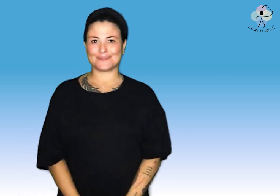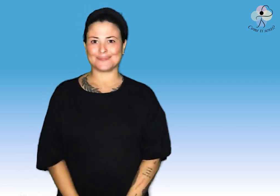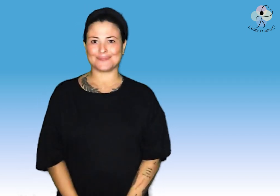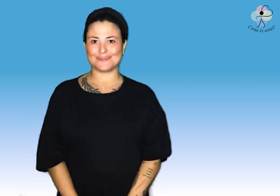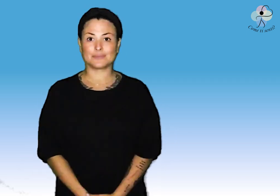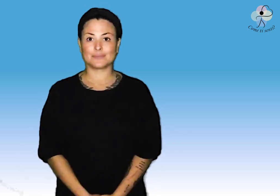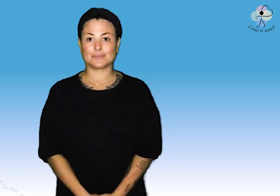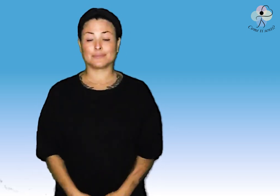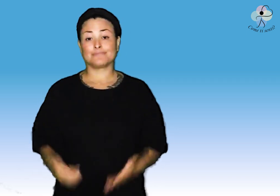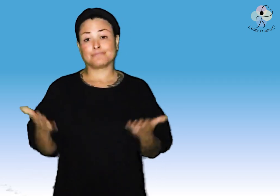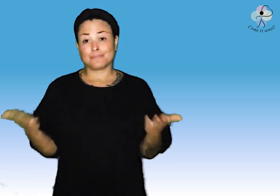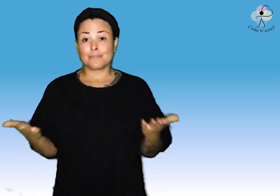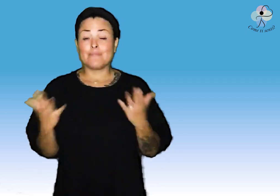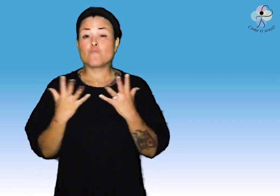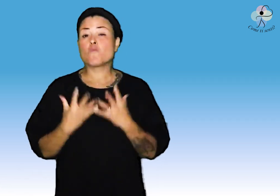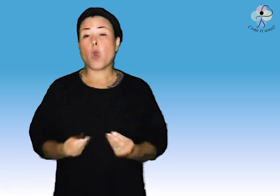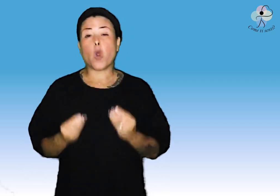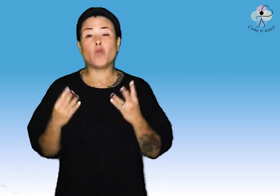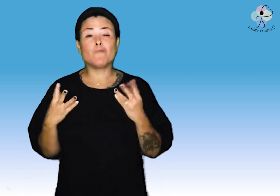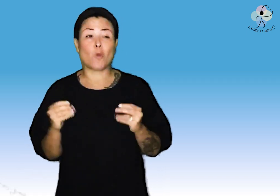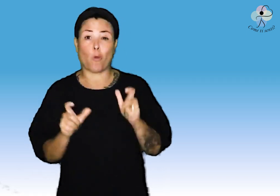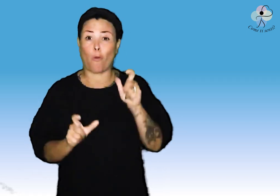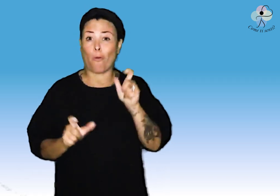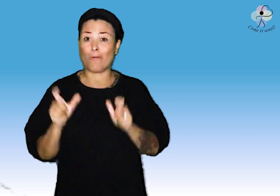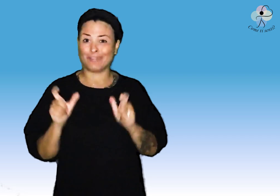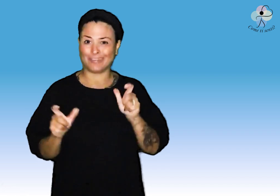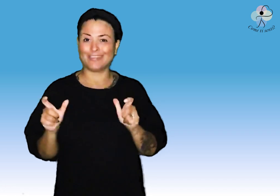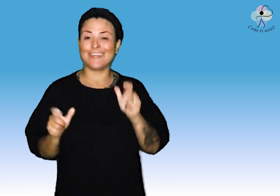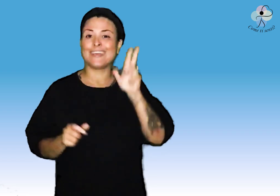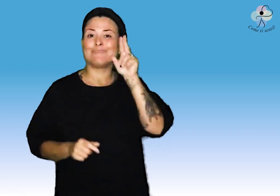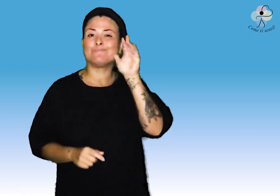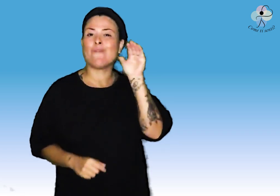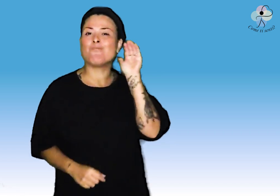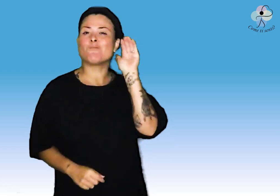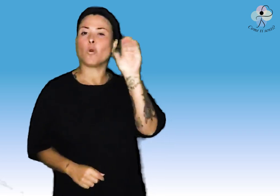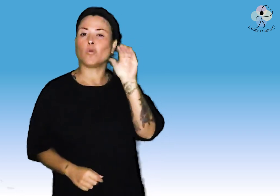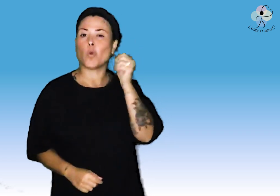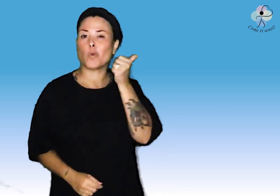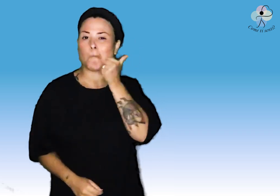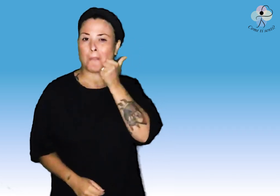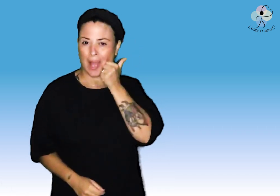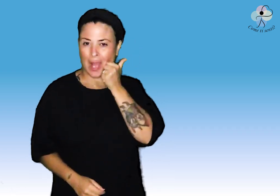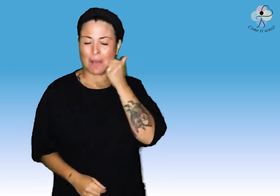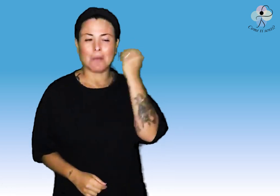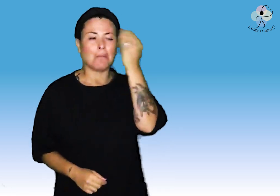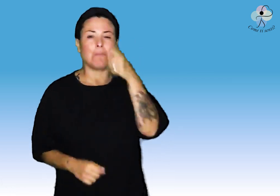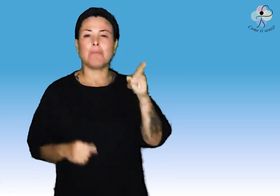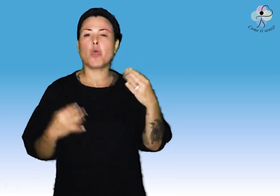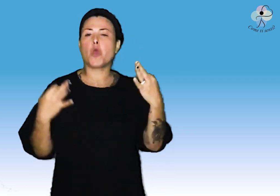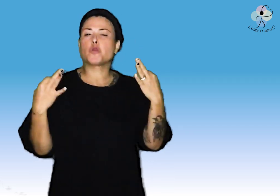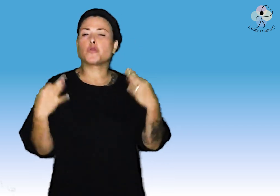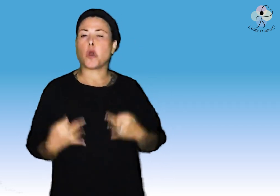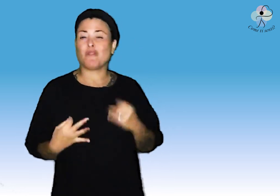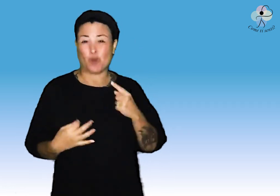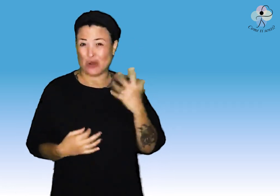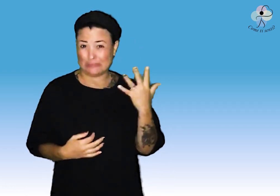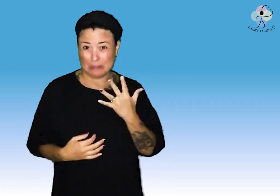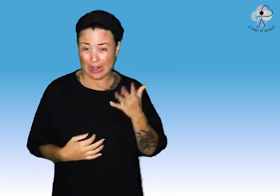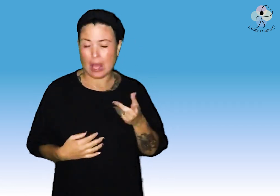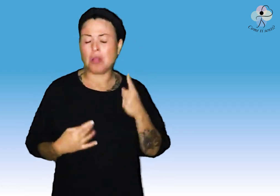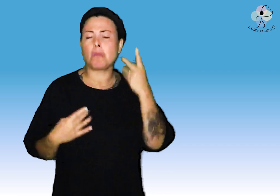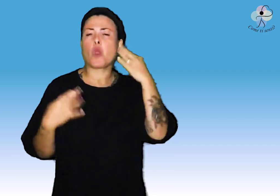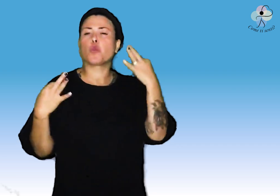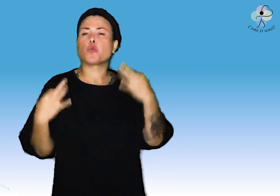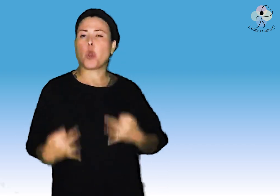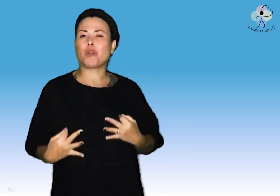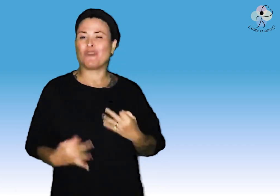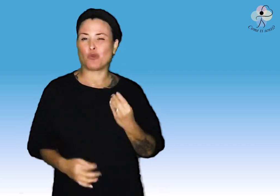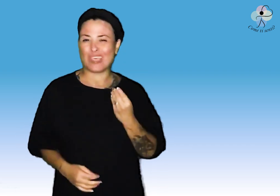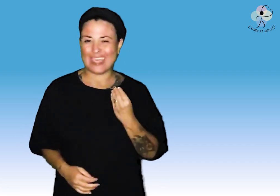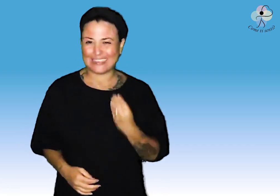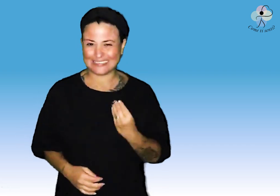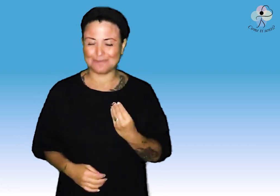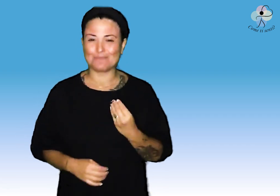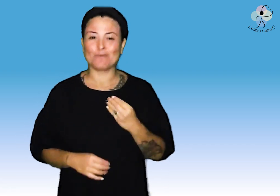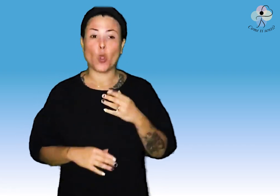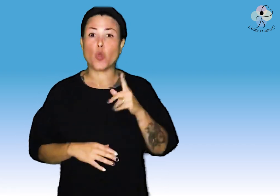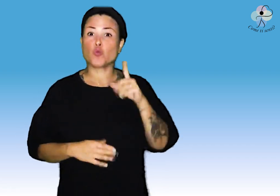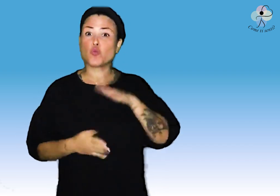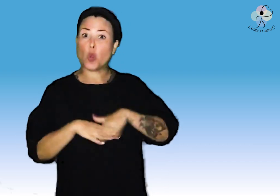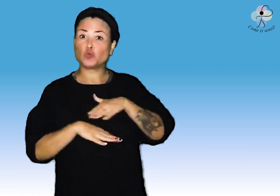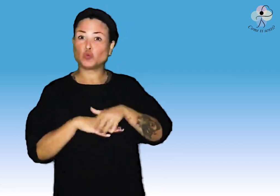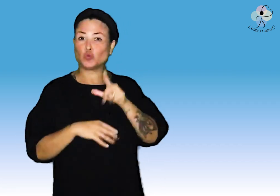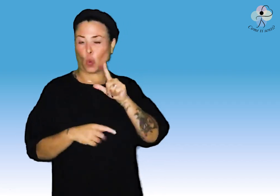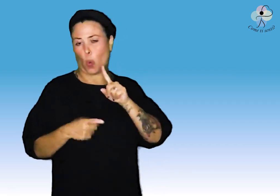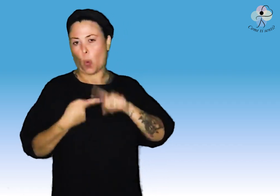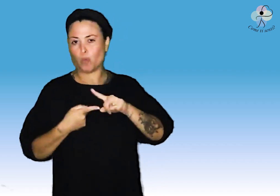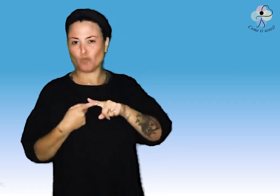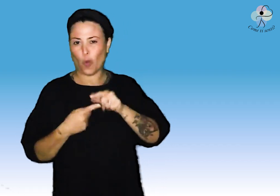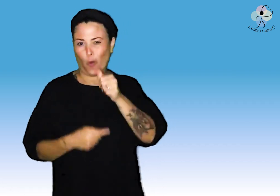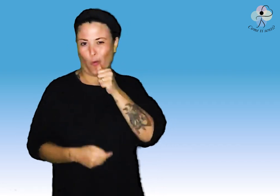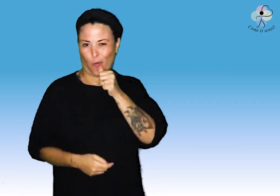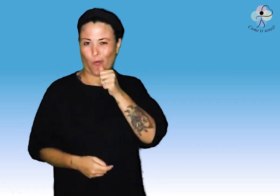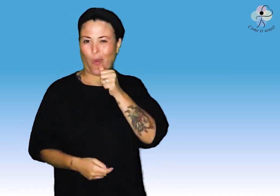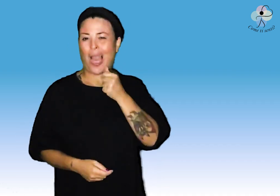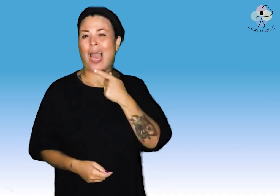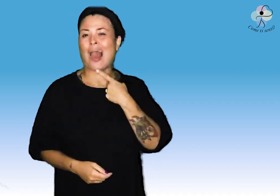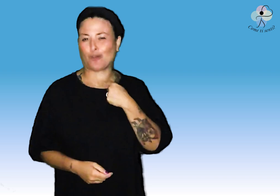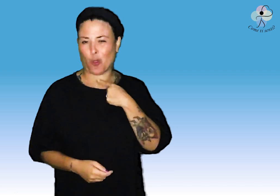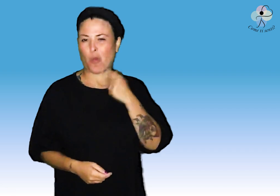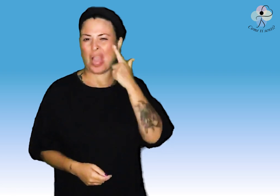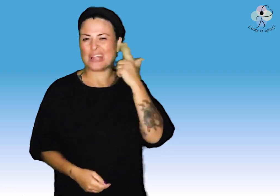Molte future mamme sono, infatti, erroneamente convinte che il consumo